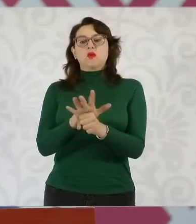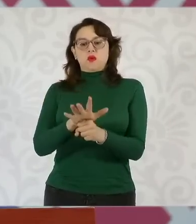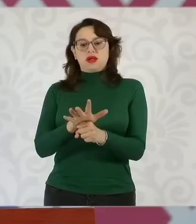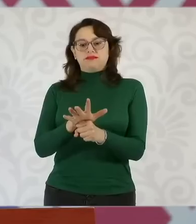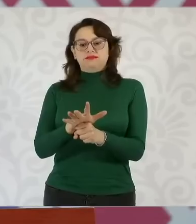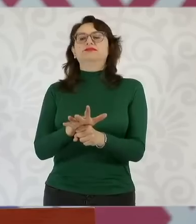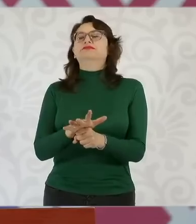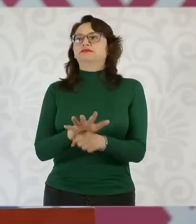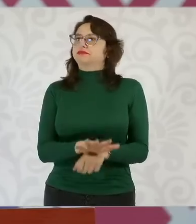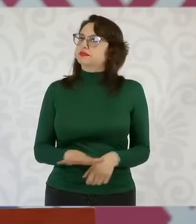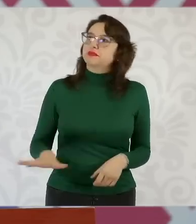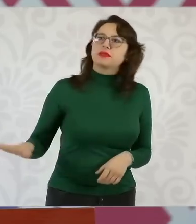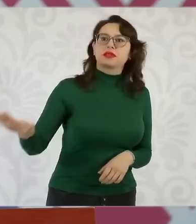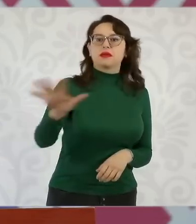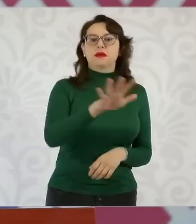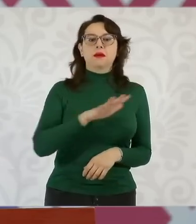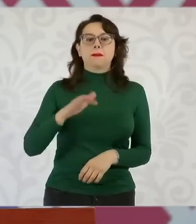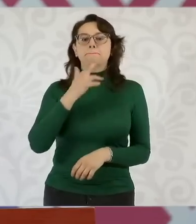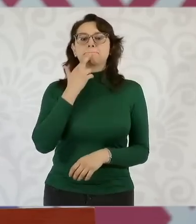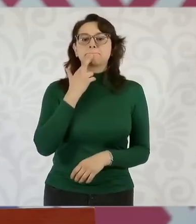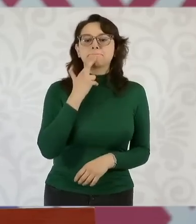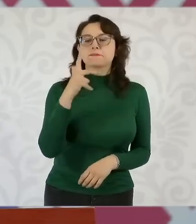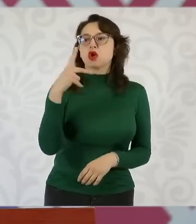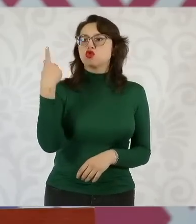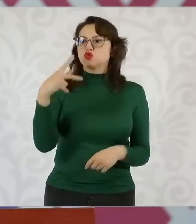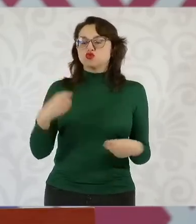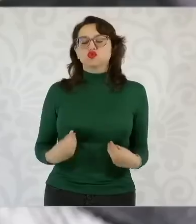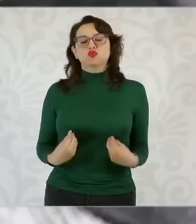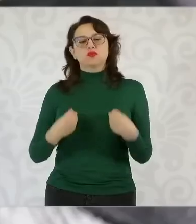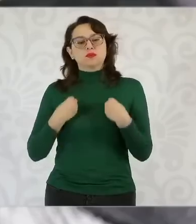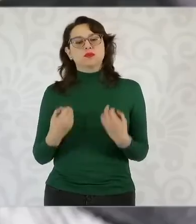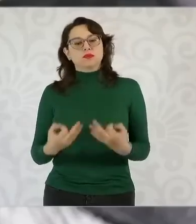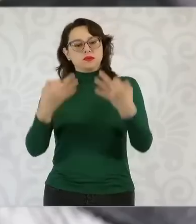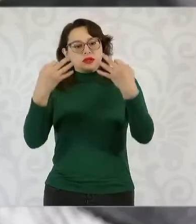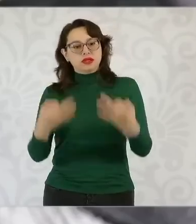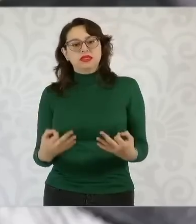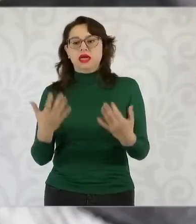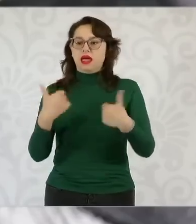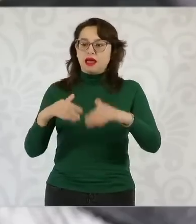el bienestar y el desarrollo de los mexicanos y mexicanas en materia de sus hogares e impulsar